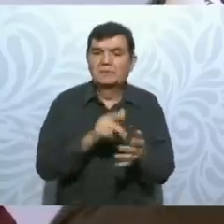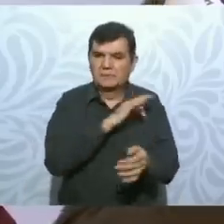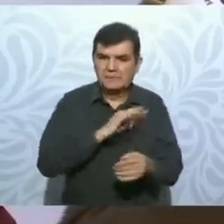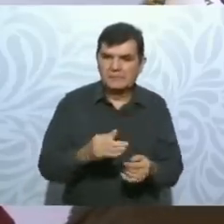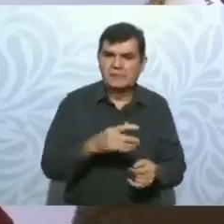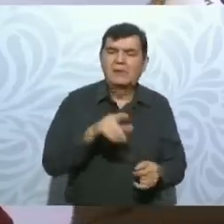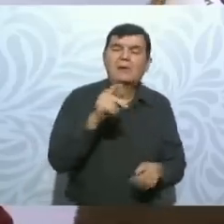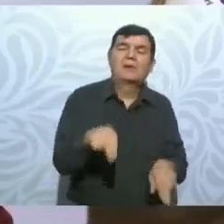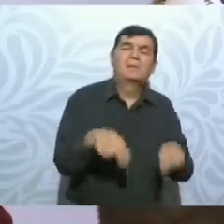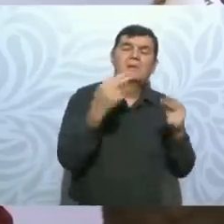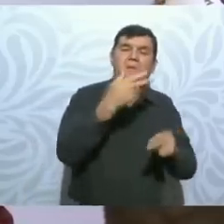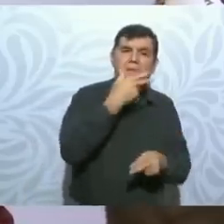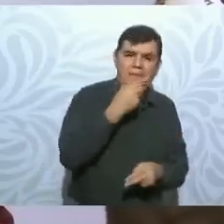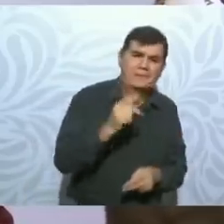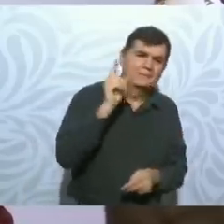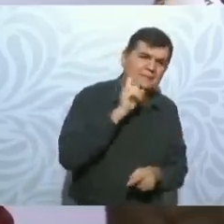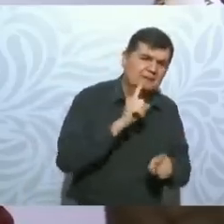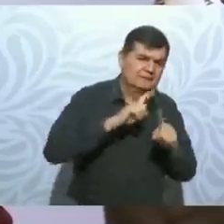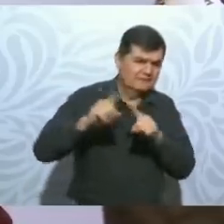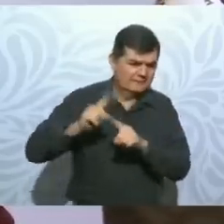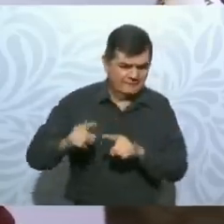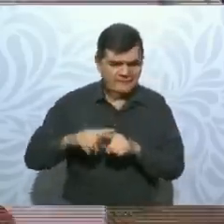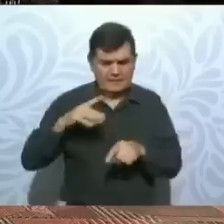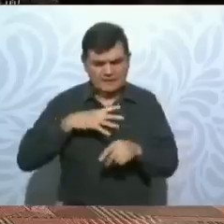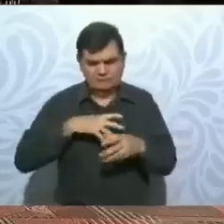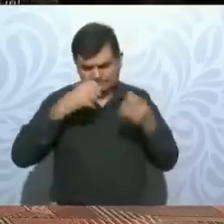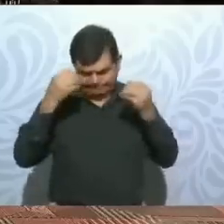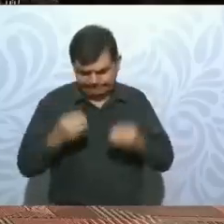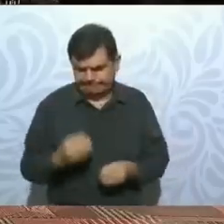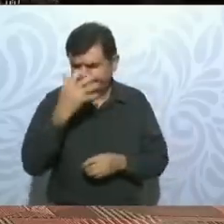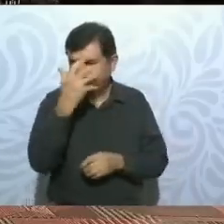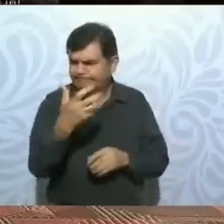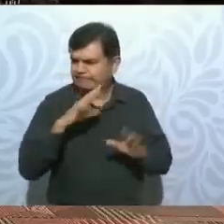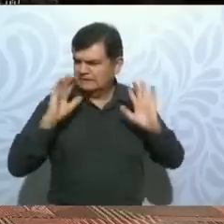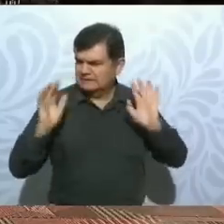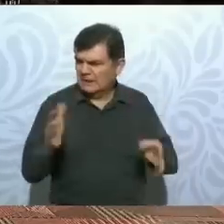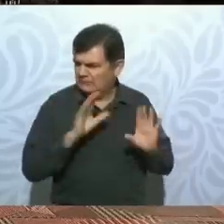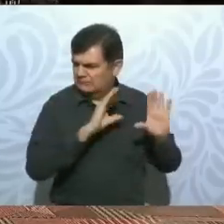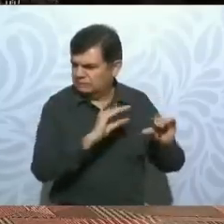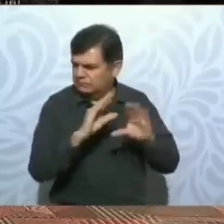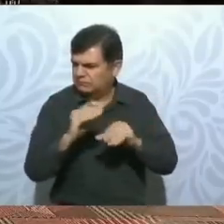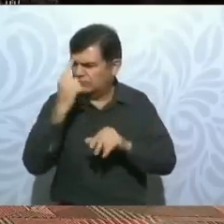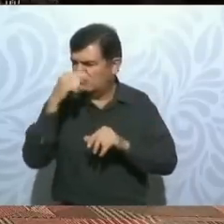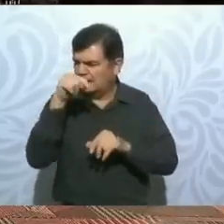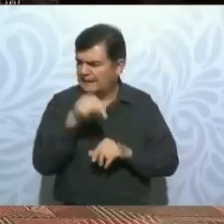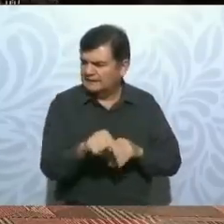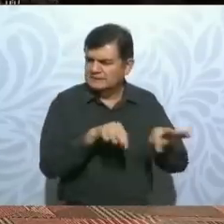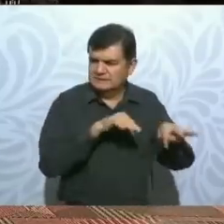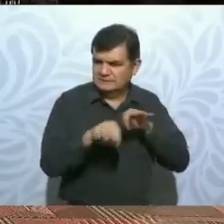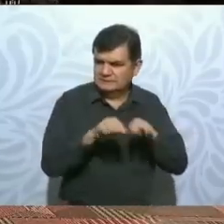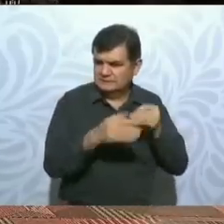hombres con compromiso que han sido debidamente capacitados para esta labor hoy por instrucción